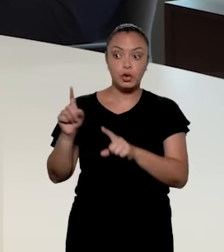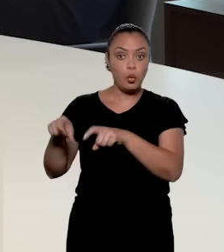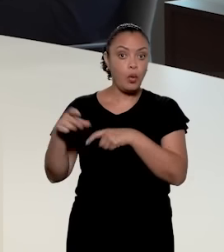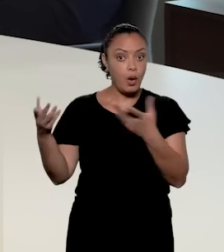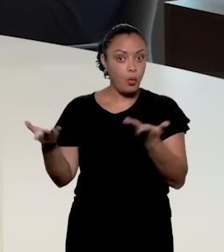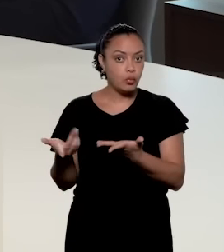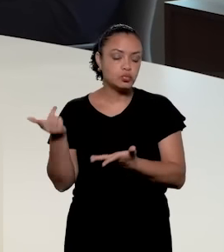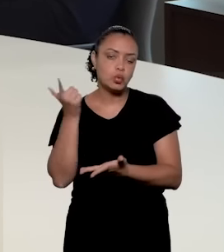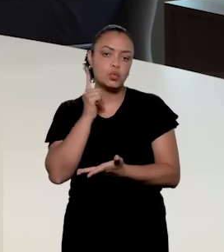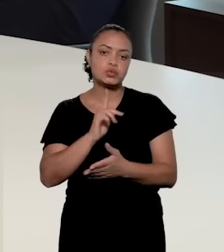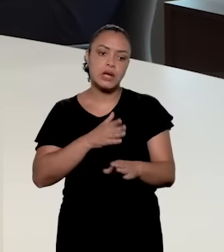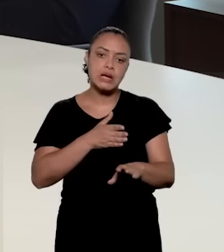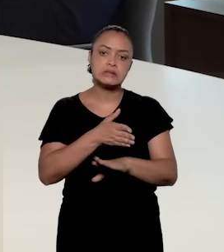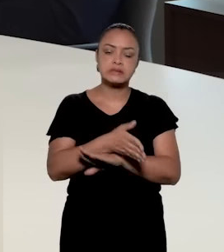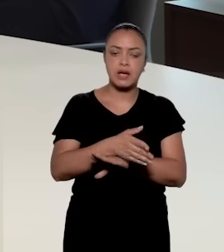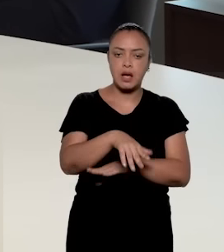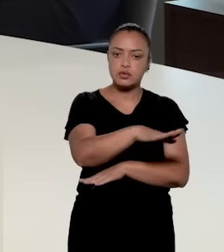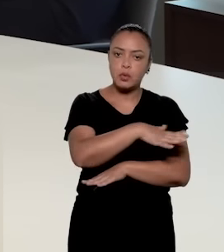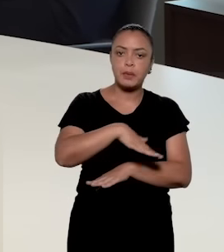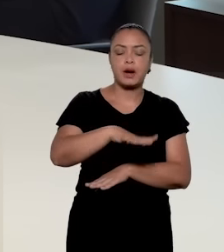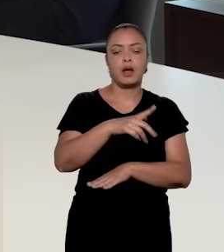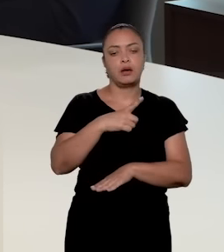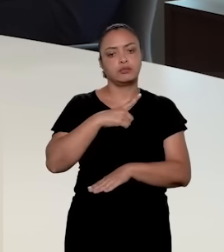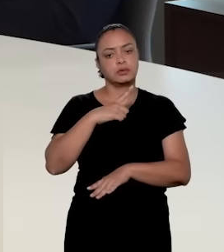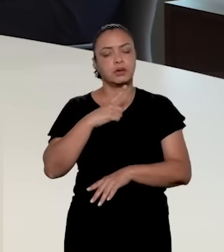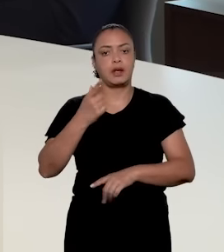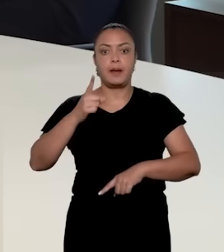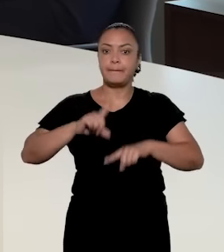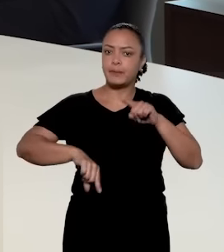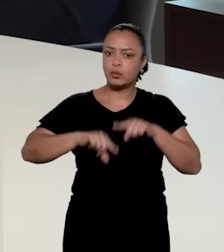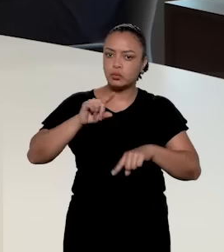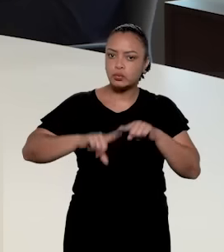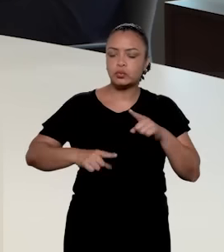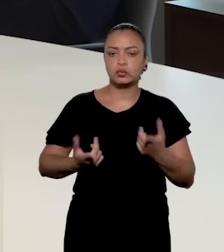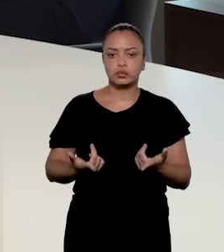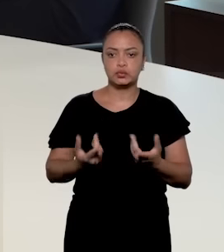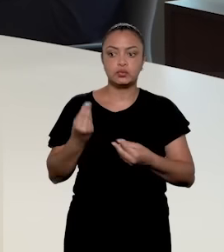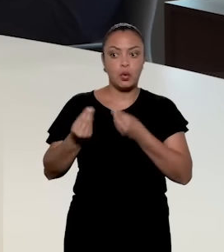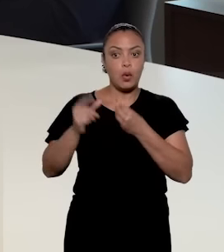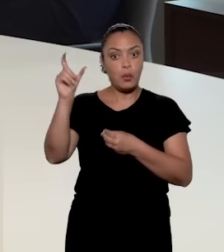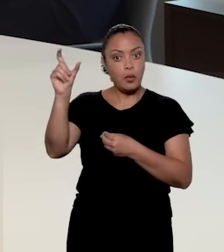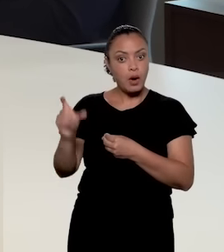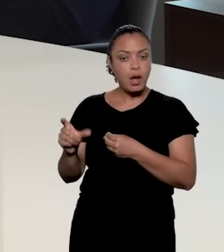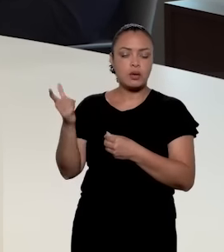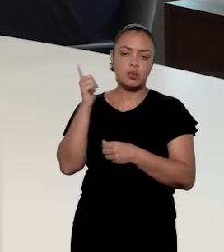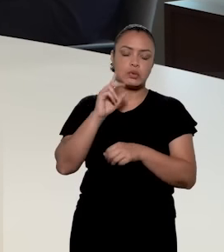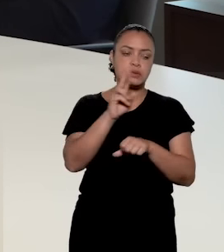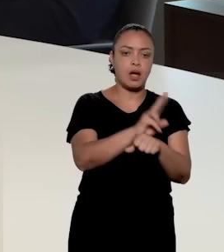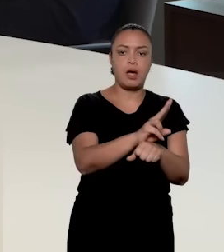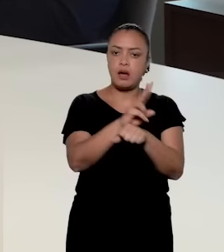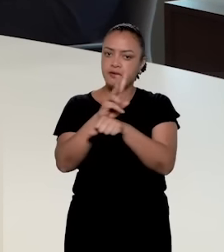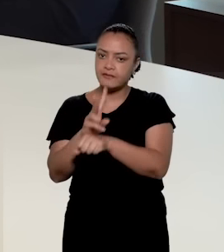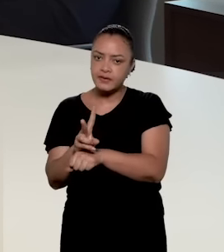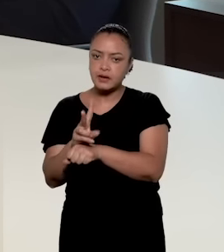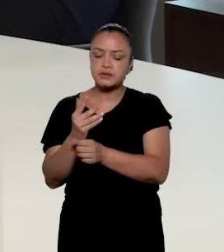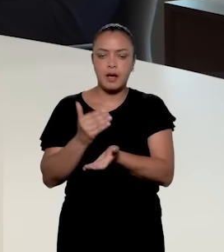E é aí que a gente entra com produtos, maneiras do produtor se financiar e esses